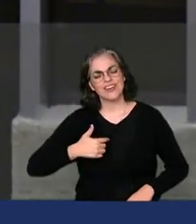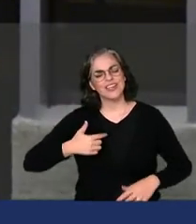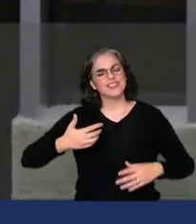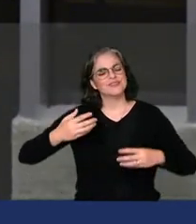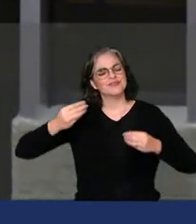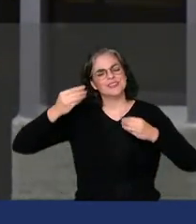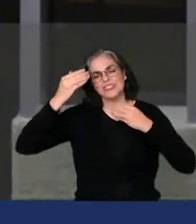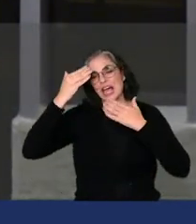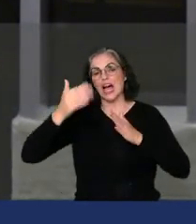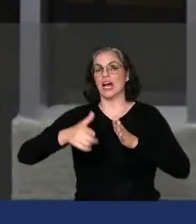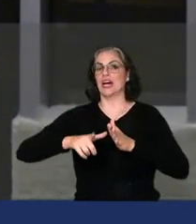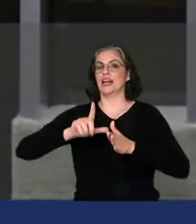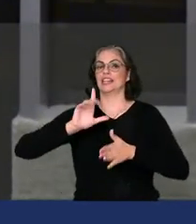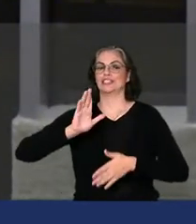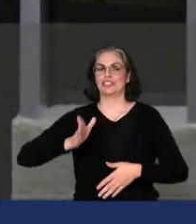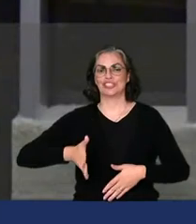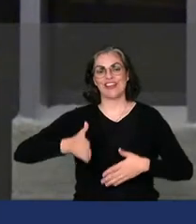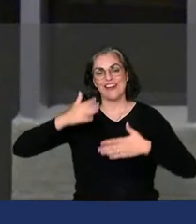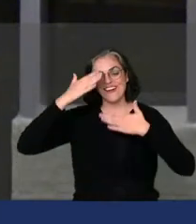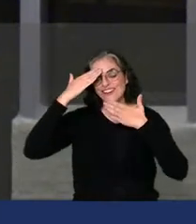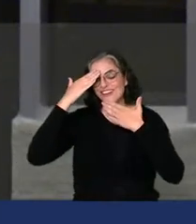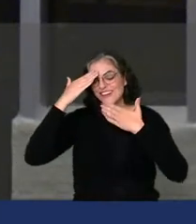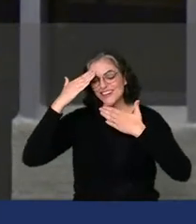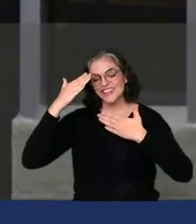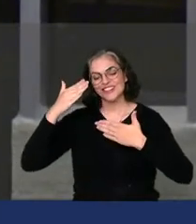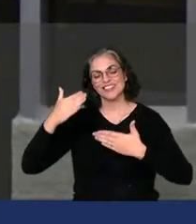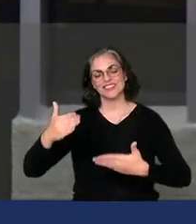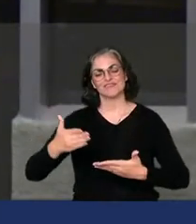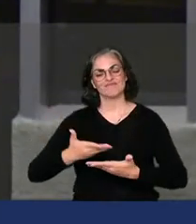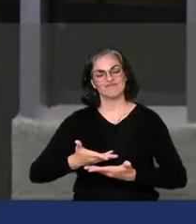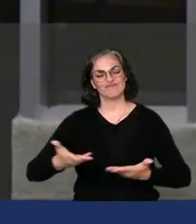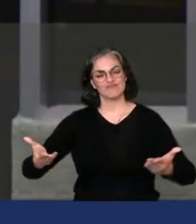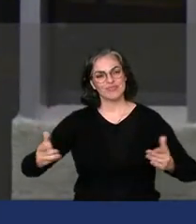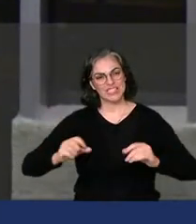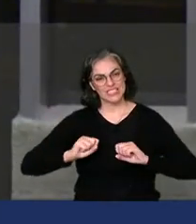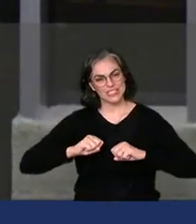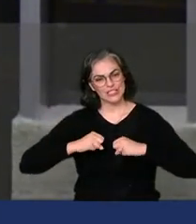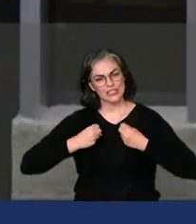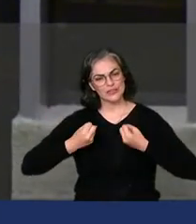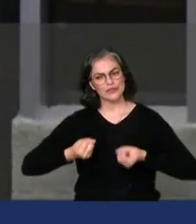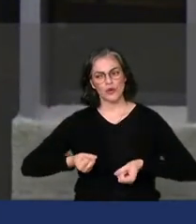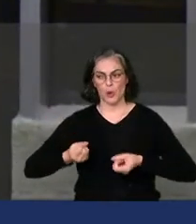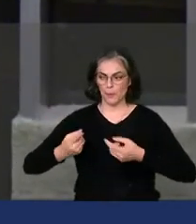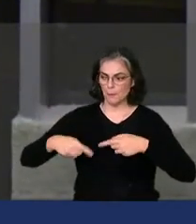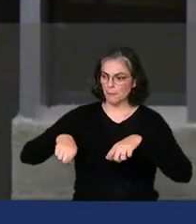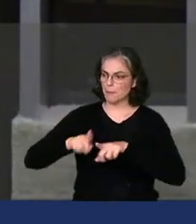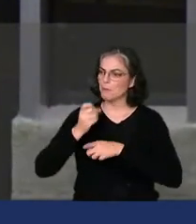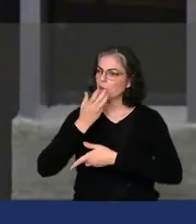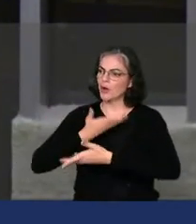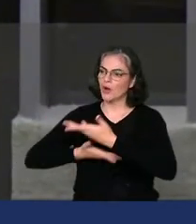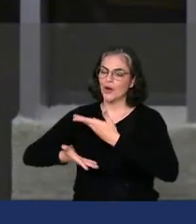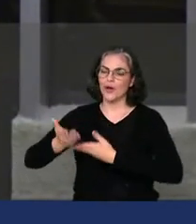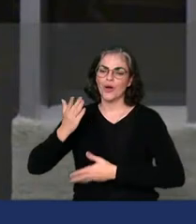AGRADECER PRELIMINARMENTE O ESFORÇO E A PARCERIA QUE O PRESIDENTE ARTUR LIRA,